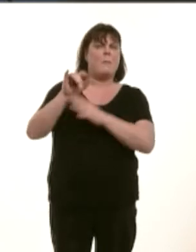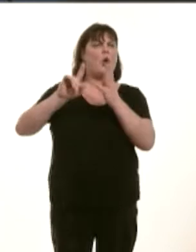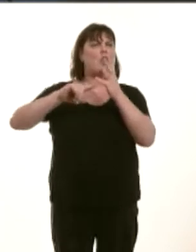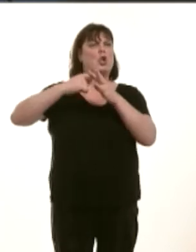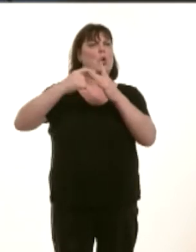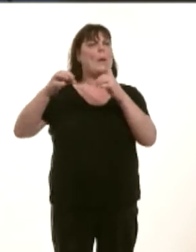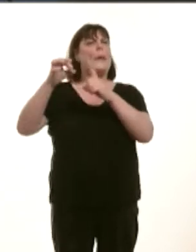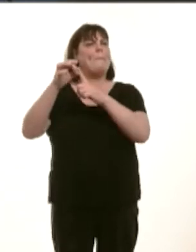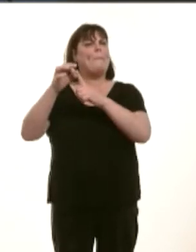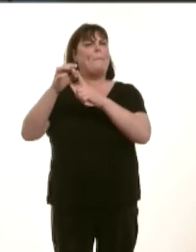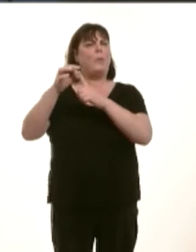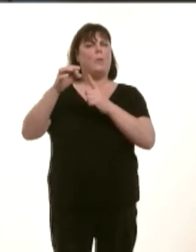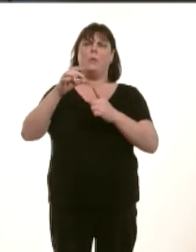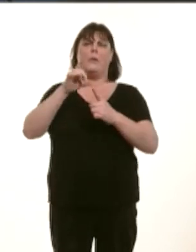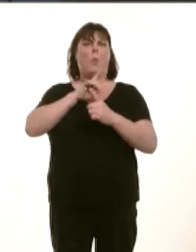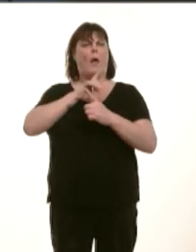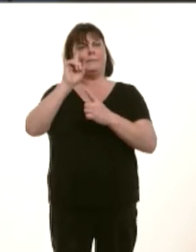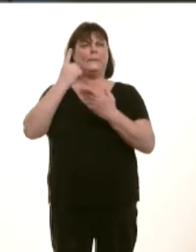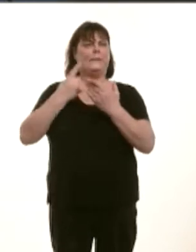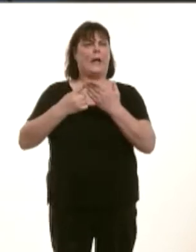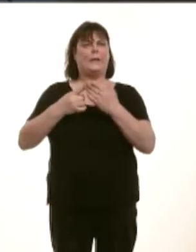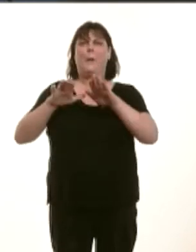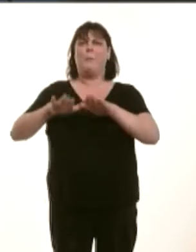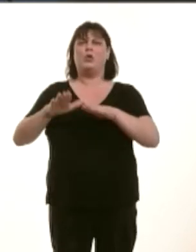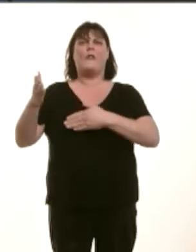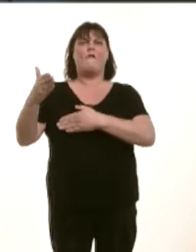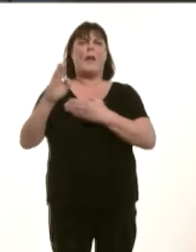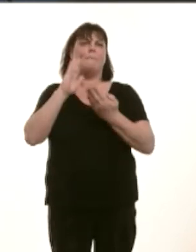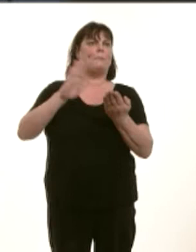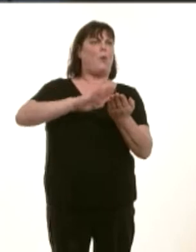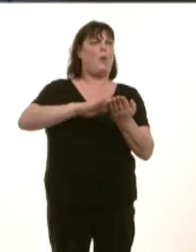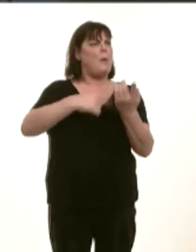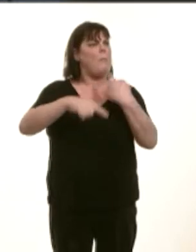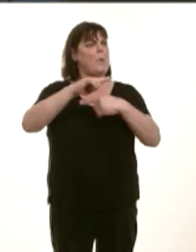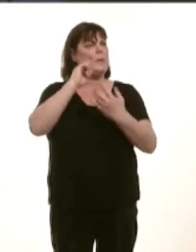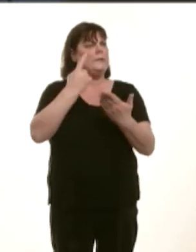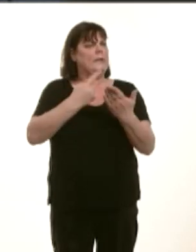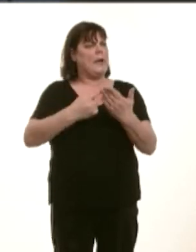ar hunaniaeth ac undod, ac mae nifer o fy etholwyr i ac, o bosib, eich rhai chi hefyd,